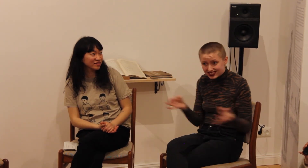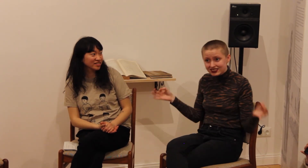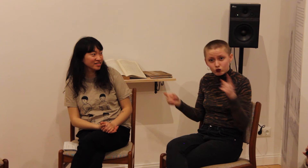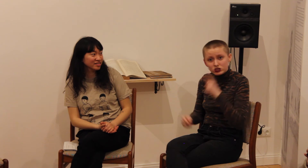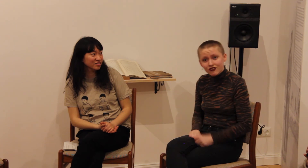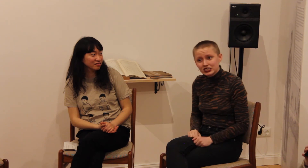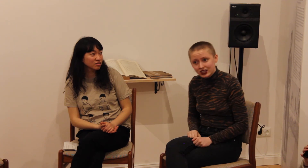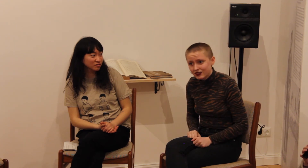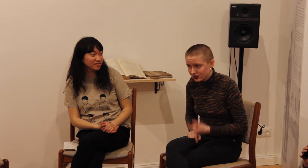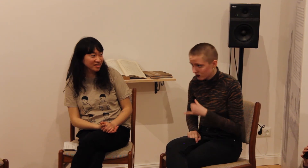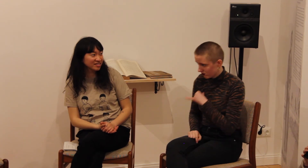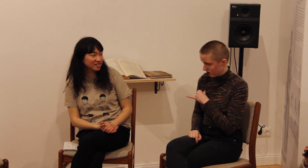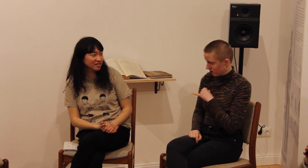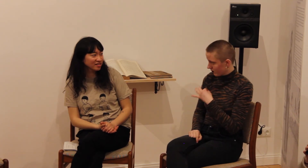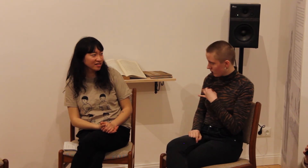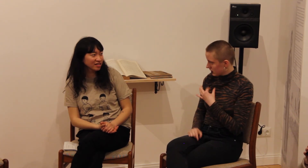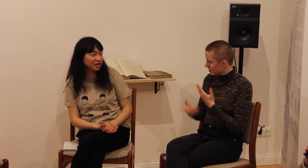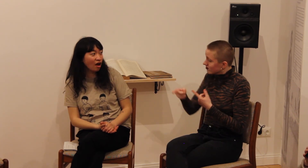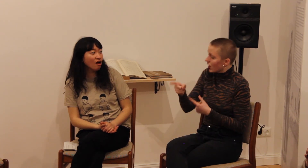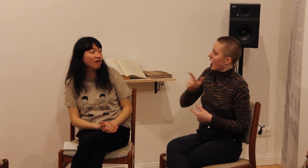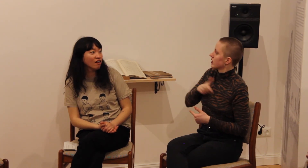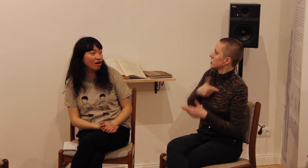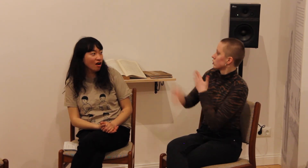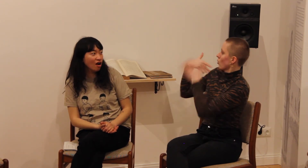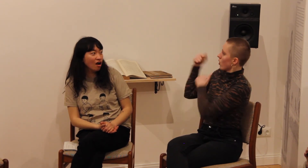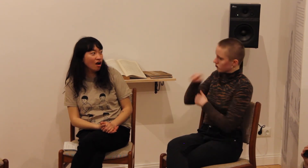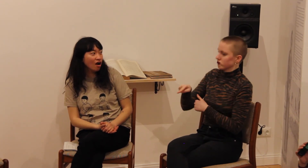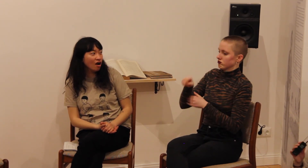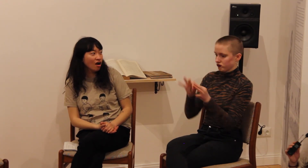Das war anscheint so wichtig, dass alle das mitbekommen, dass da als einziges Fach Dolmetscher eingesetzt wurden.